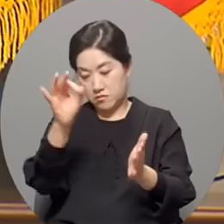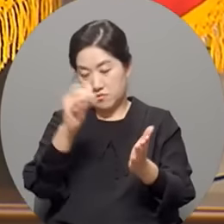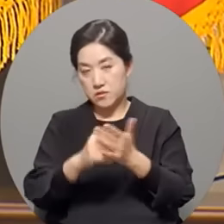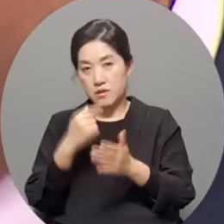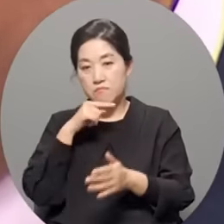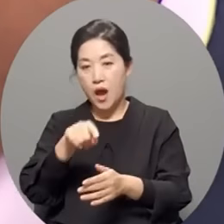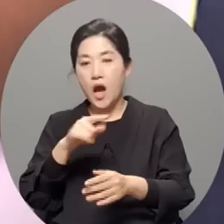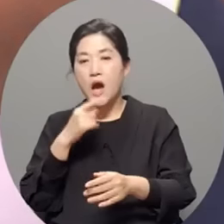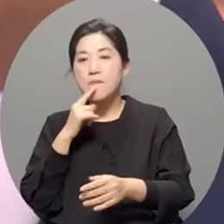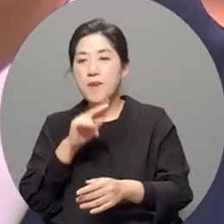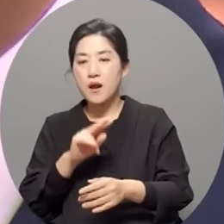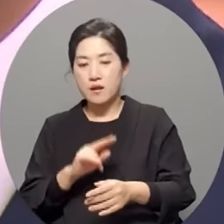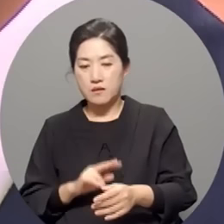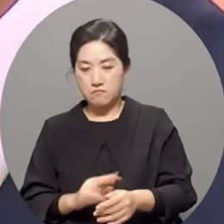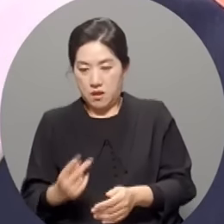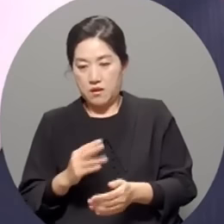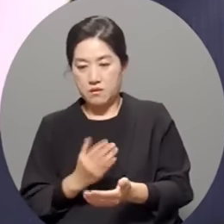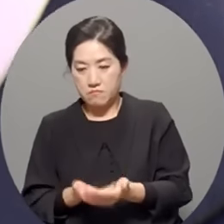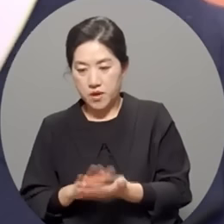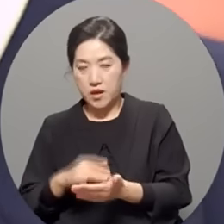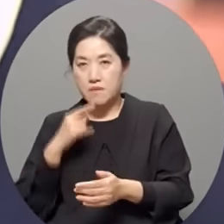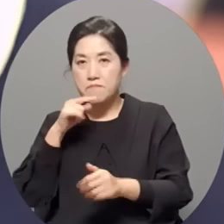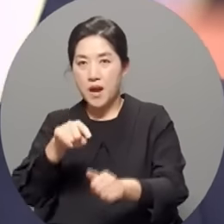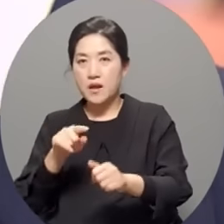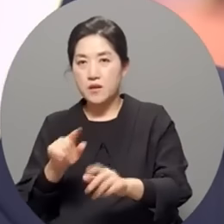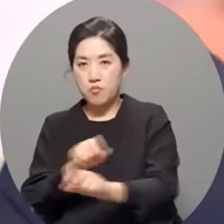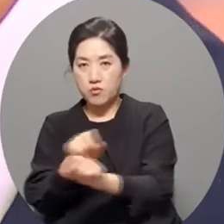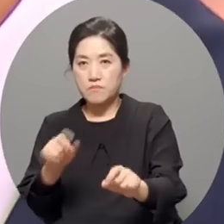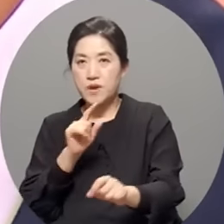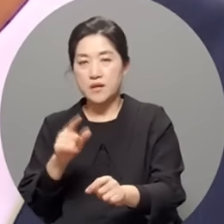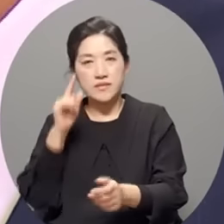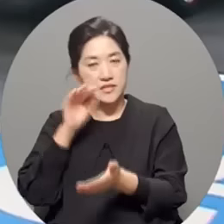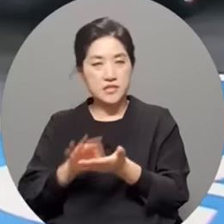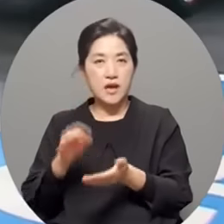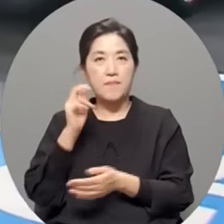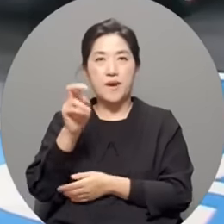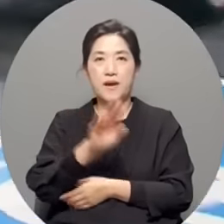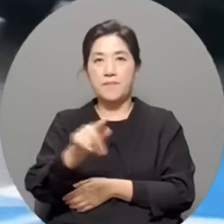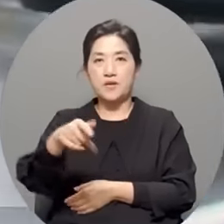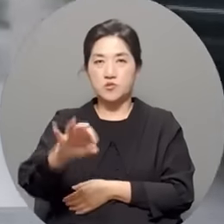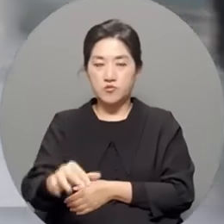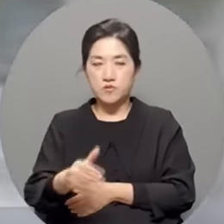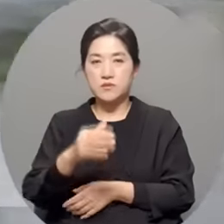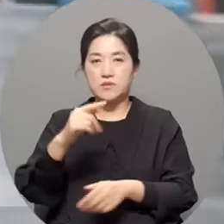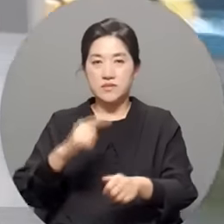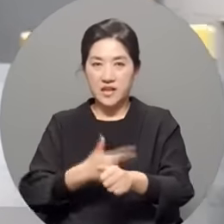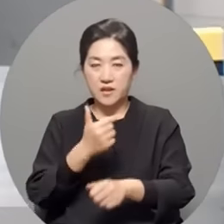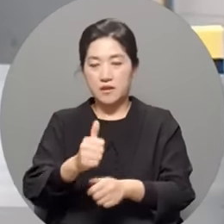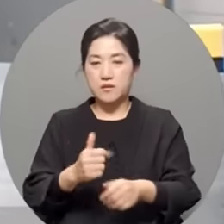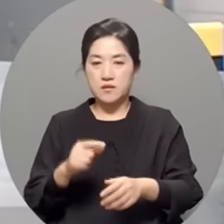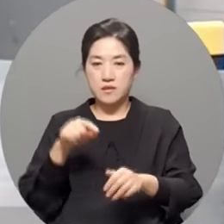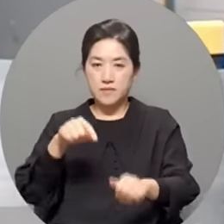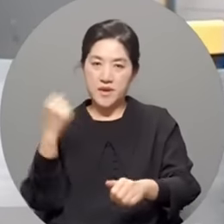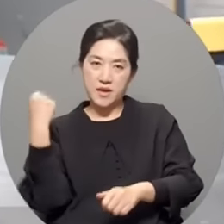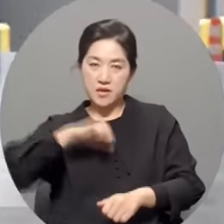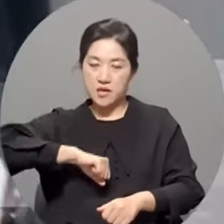이종섭 장관이 수사 결과 이첩을 서면으로 결제하고도 구두로 보류 지시를 내린 것에 대한 논란을 의식한 것으로 보입니다.